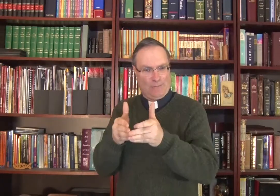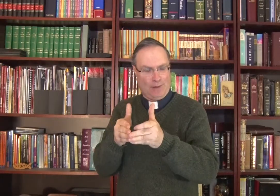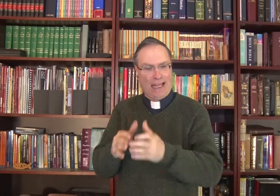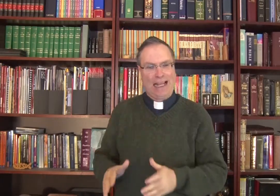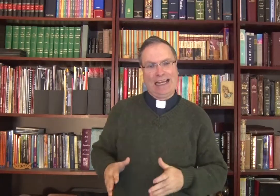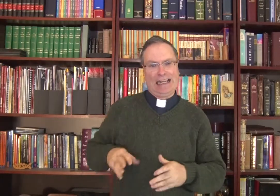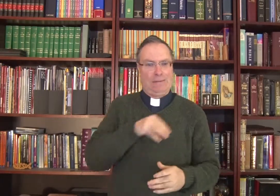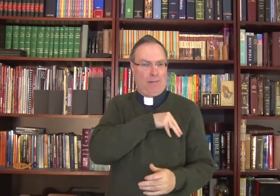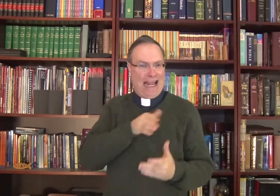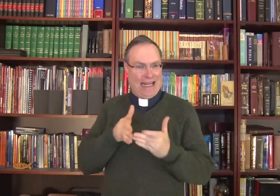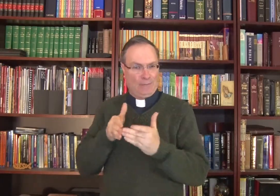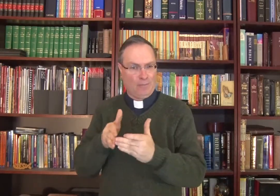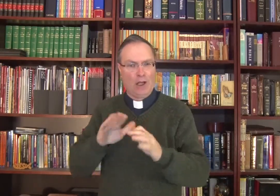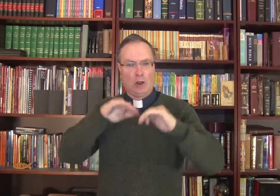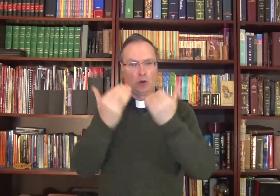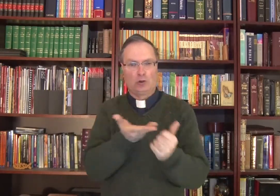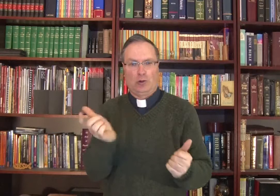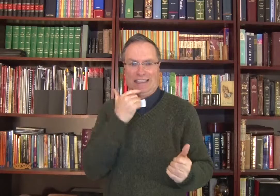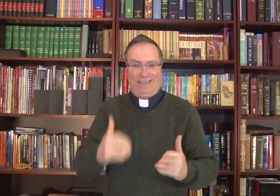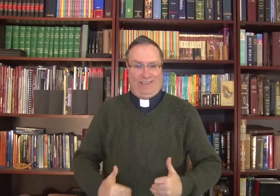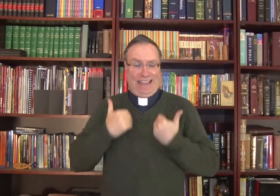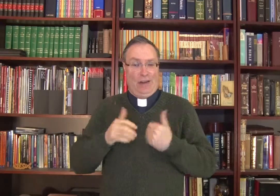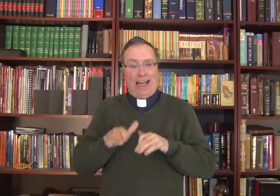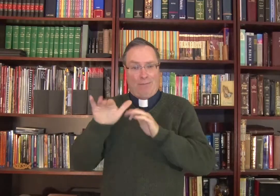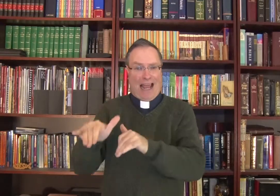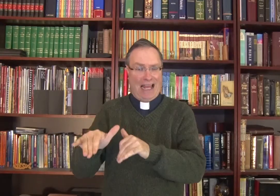les marins et tous ceux qui vivent de la mer